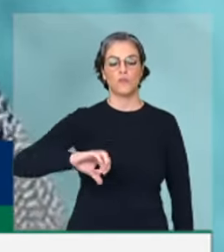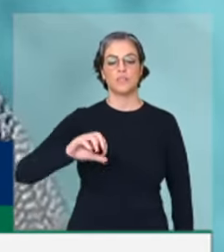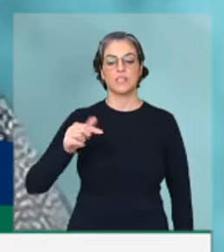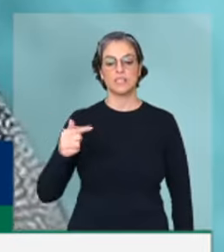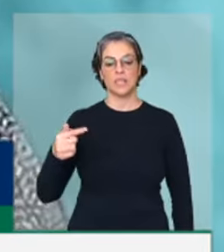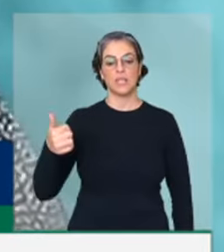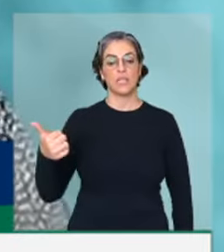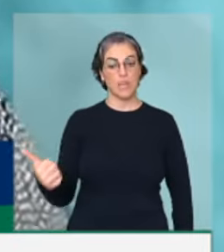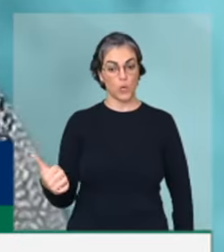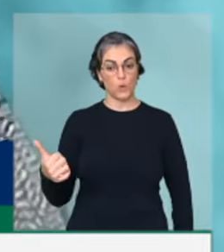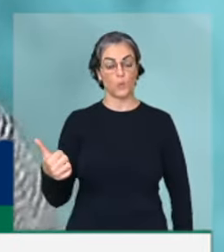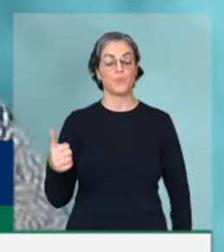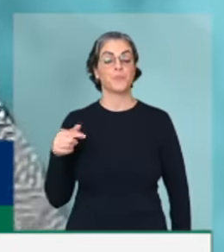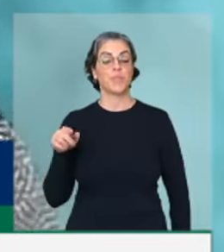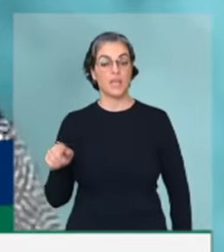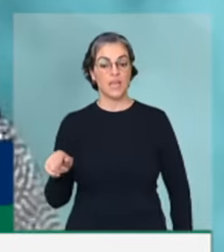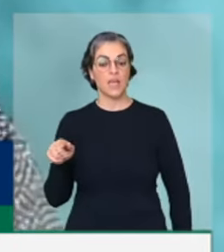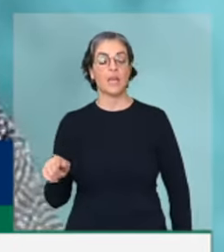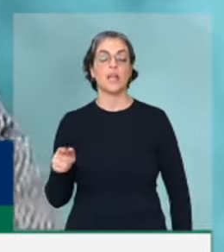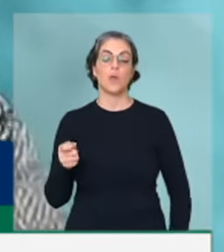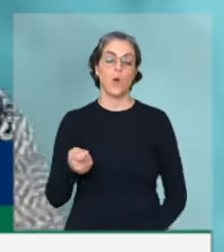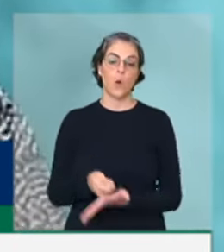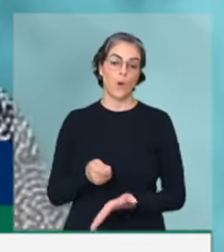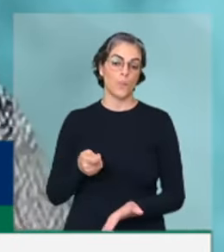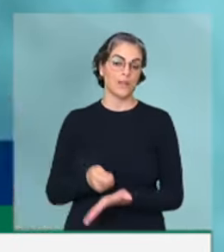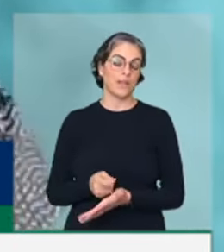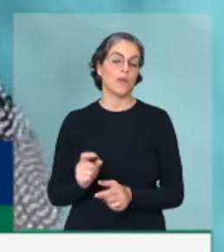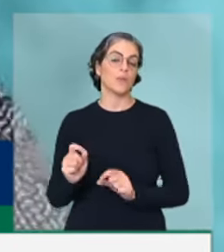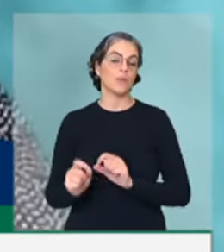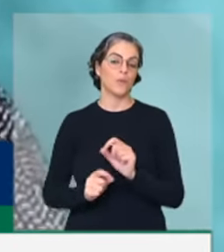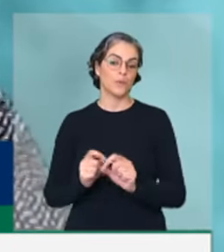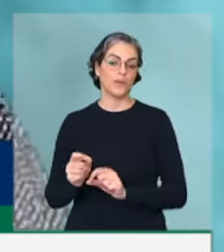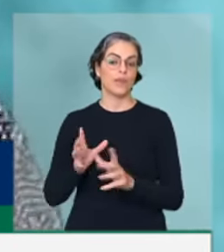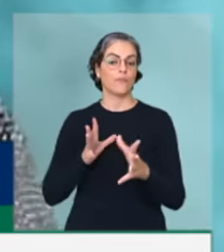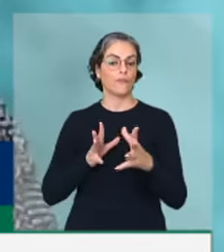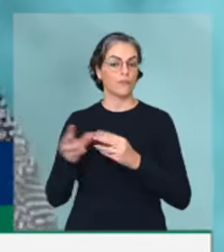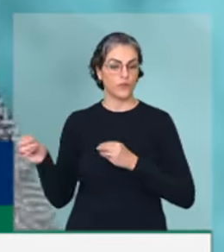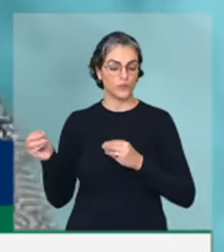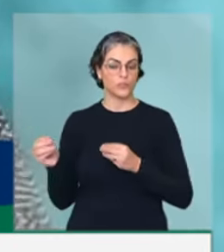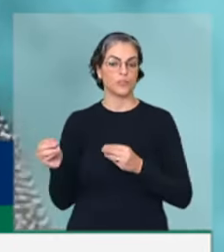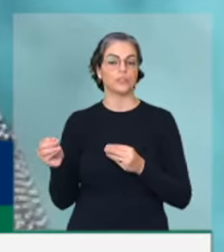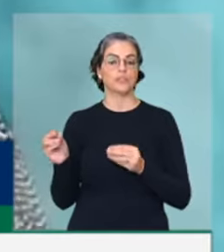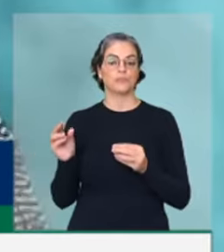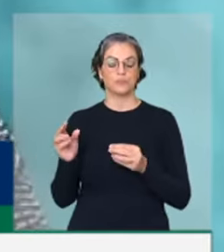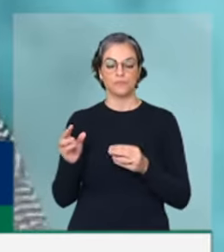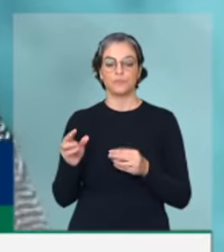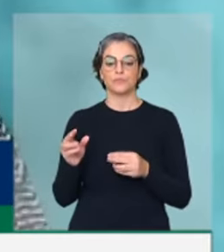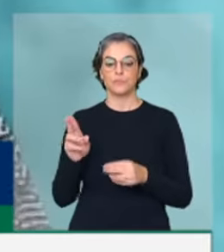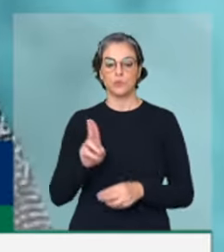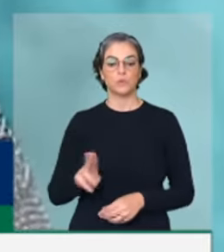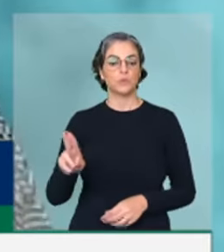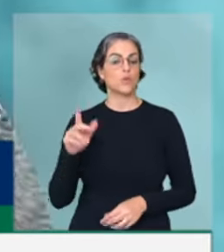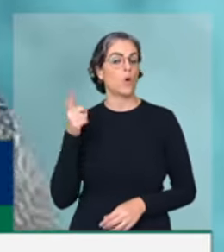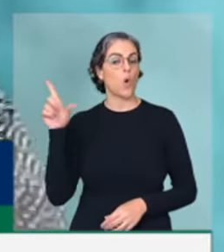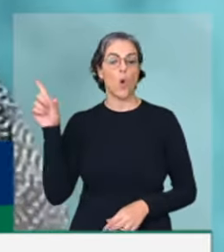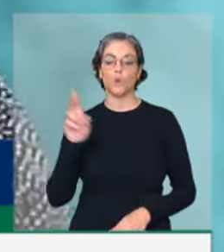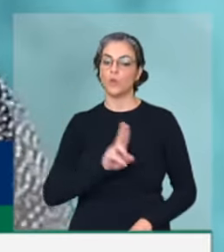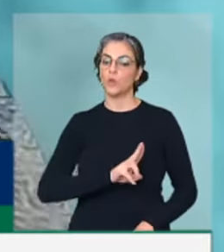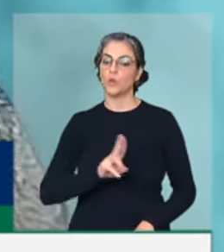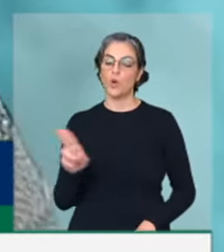AROLDO FOI OBRIGADO A CAIR NA CLANDESTINIDADE UTILIZANDO OUTRO NOME EM 1969, DIGO, E UTILIZANDO UM OUTRO NOME E